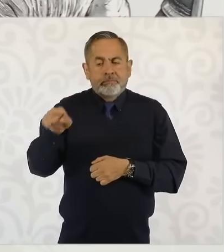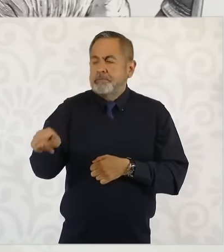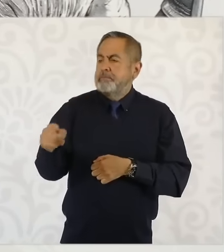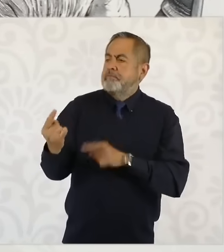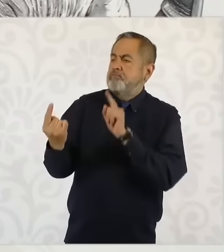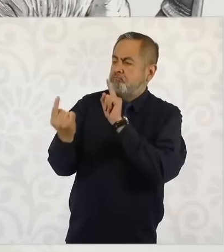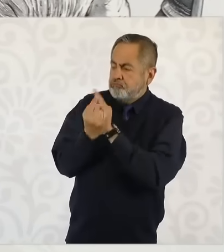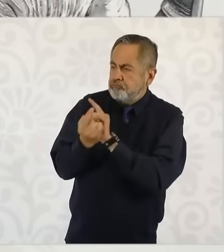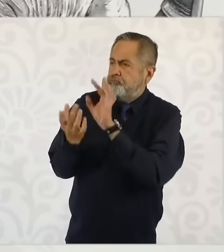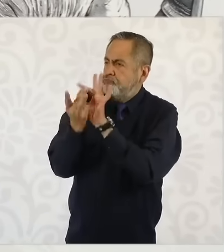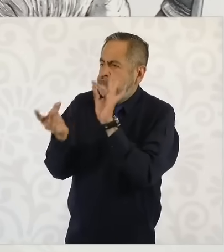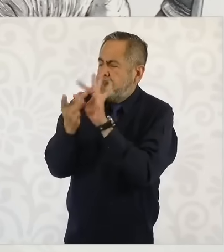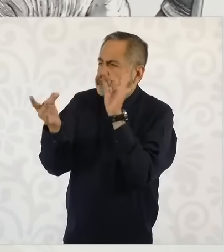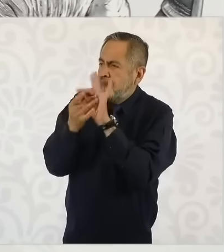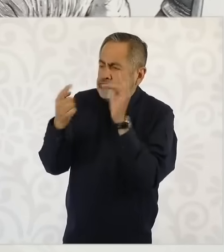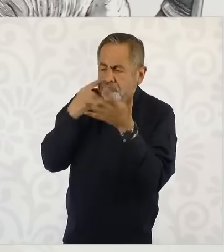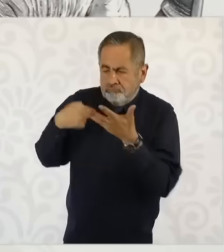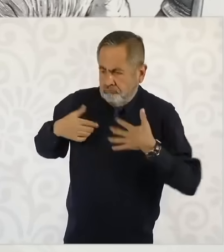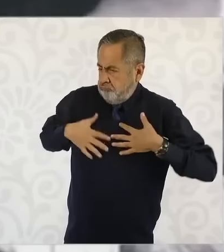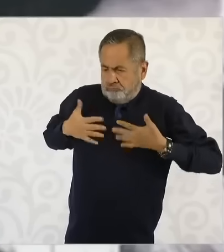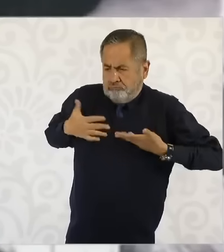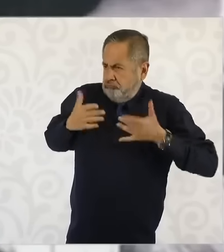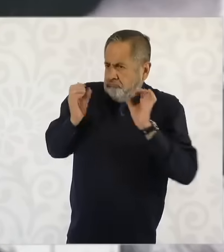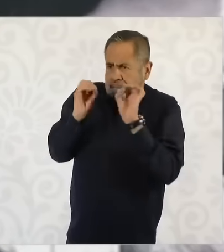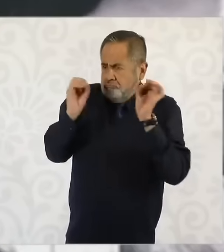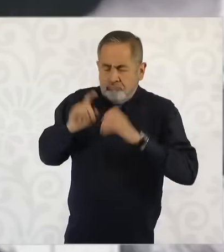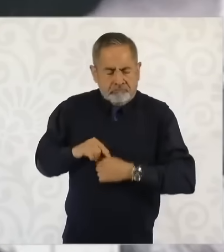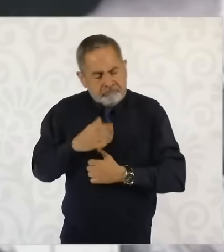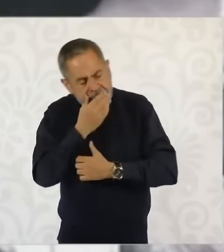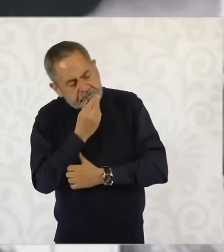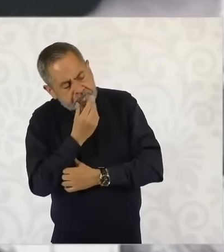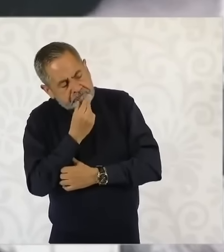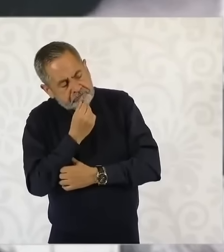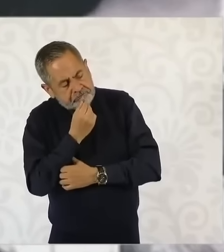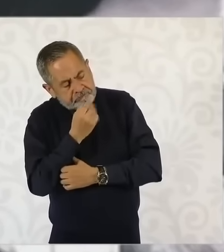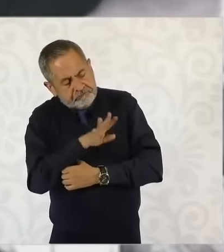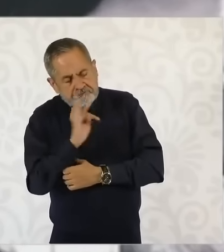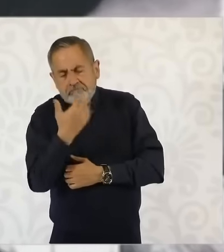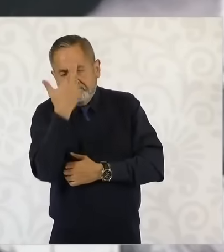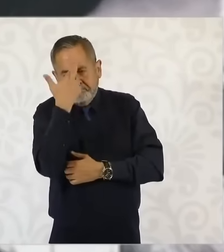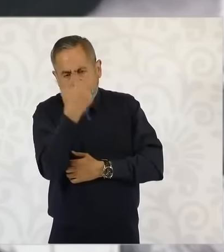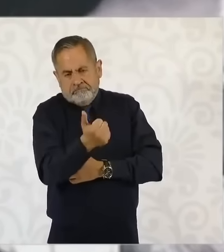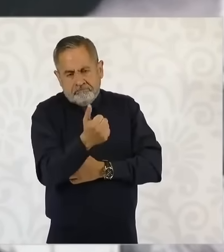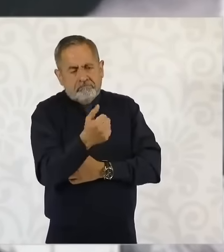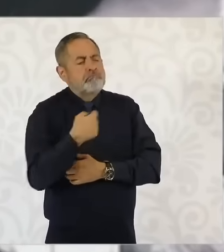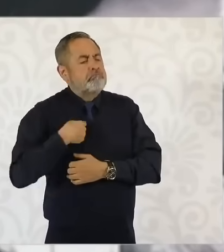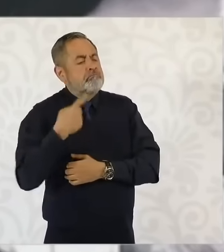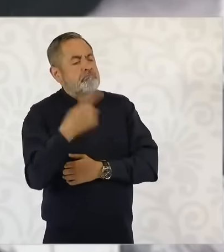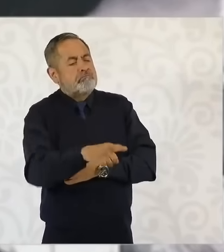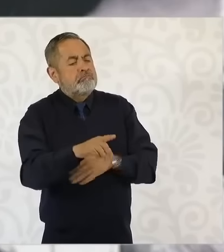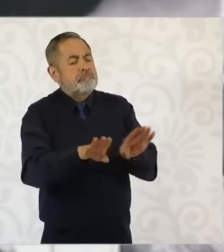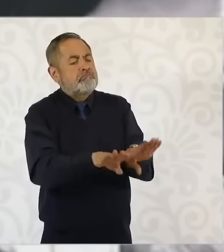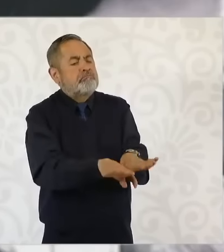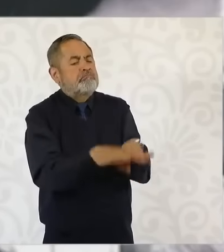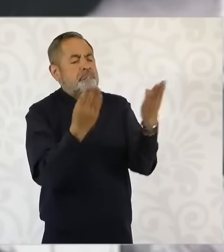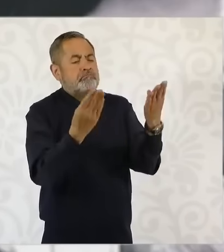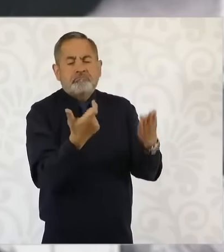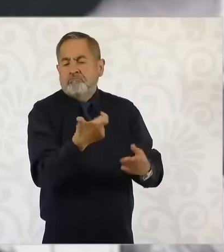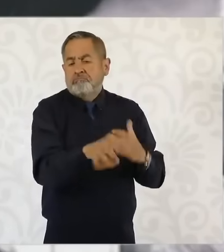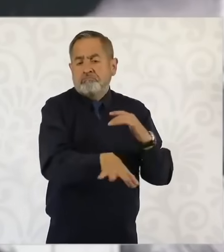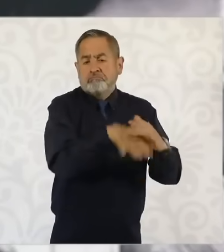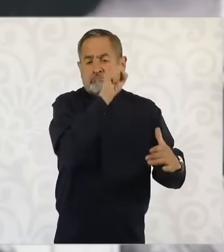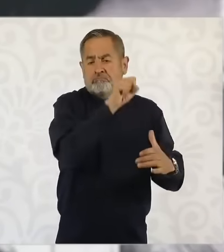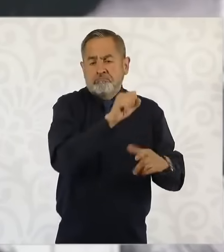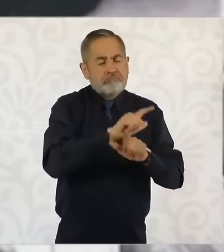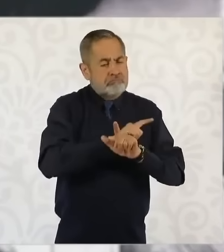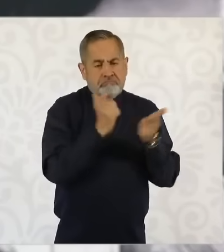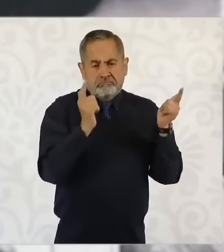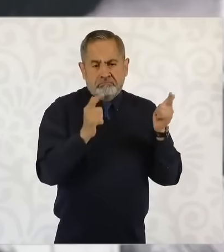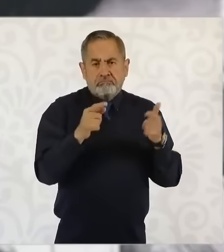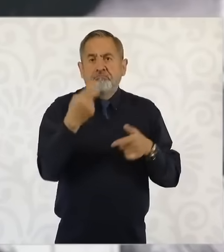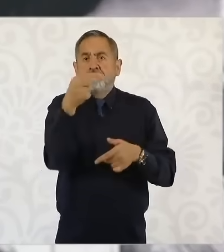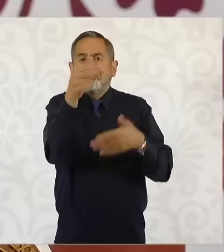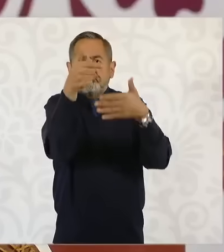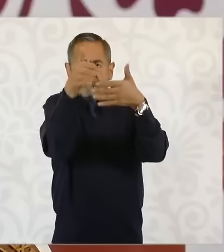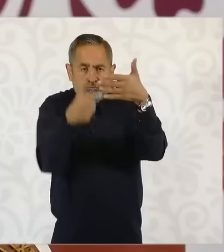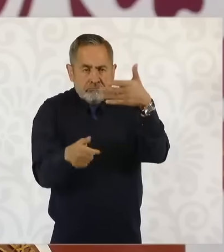considera que efectivamente tiene razón la persona afectada se dispone su eliminación de la lista